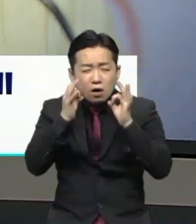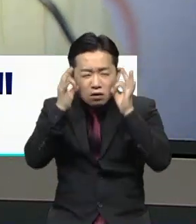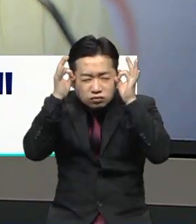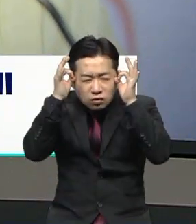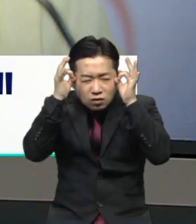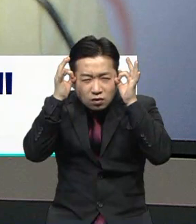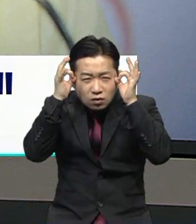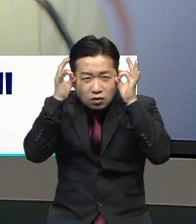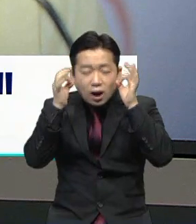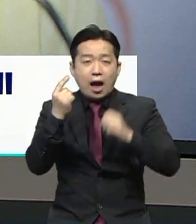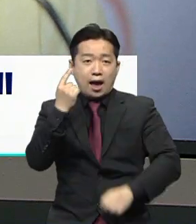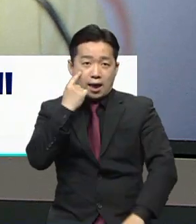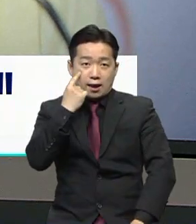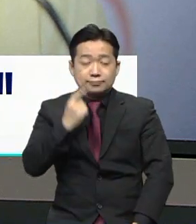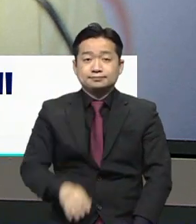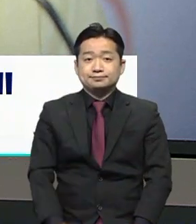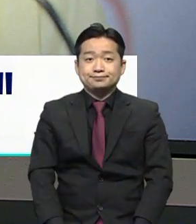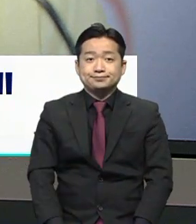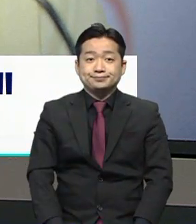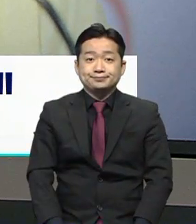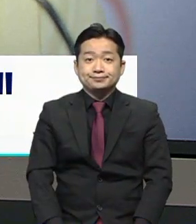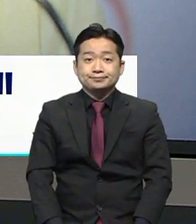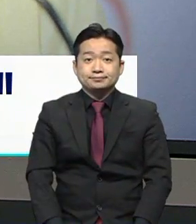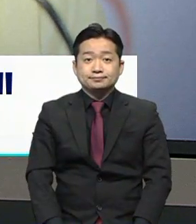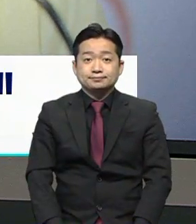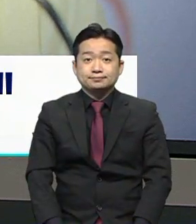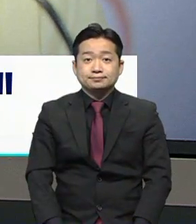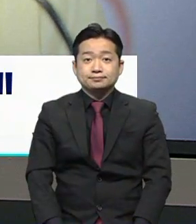다하겠다고 밝혔습니다. 김덕현 기자입니다.